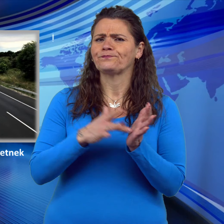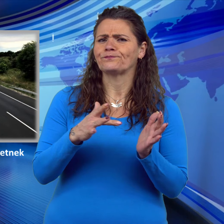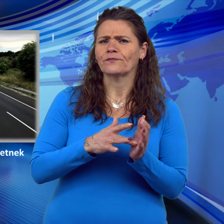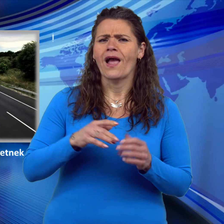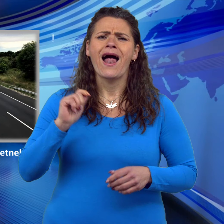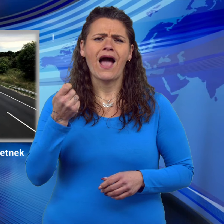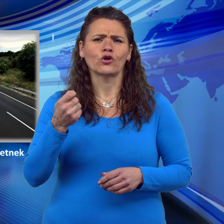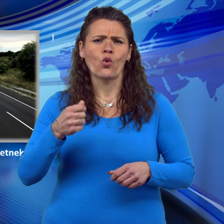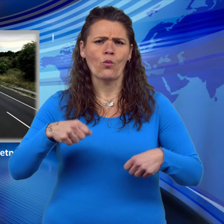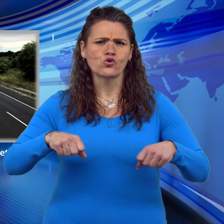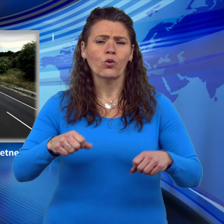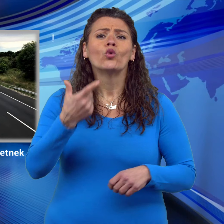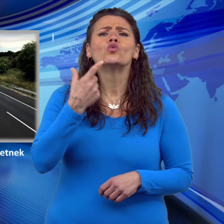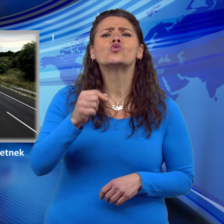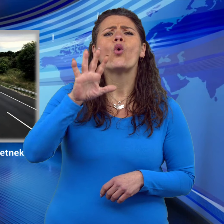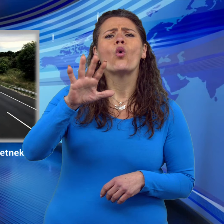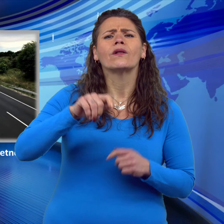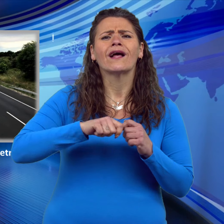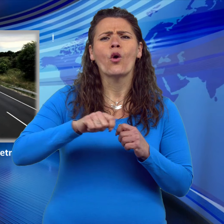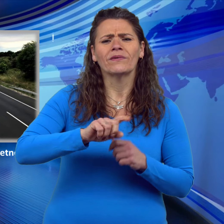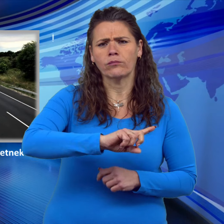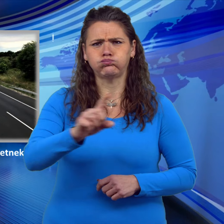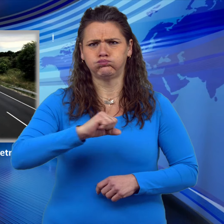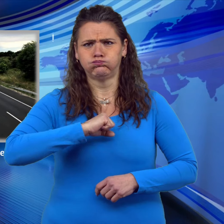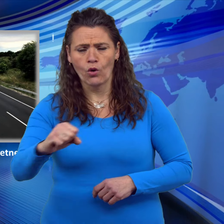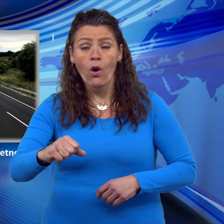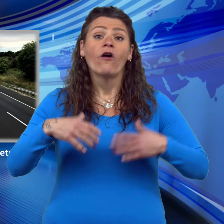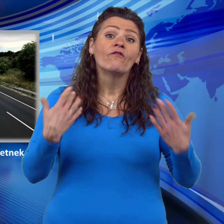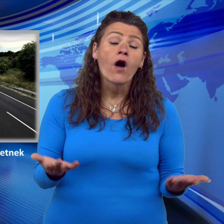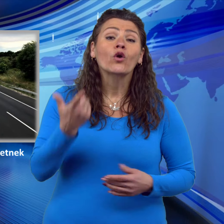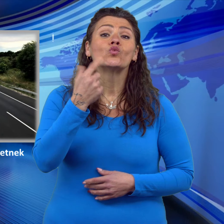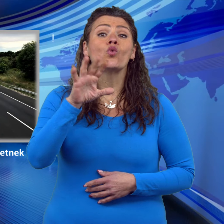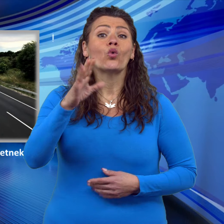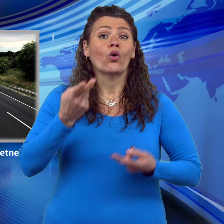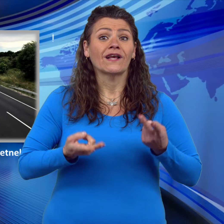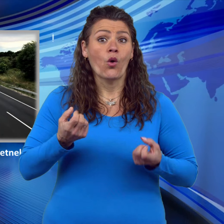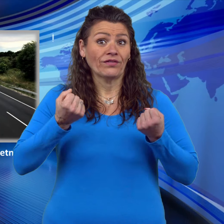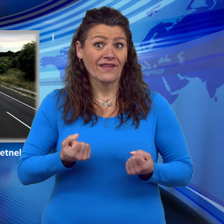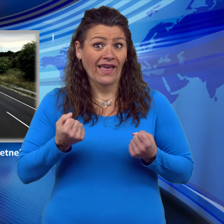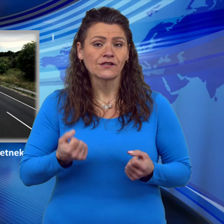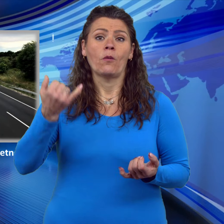Az olyan elektromos robogókra, amelyek 25 km/óránál nagyobb sebességre képesek, vagy 25 kilogrammnál nehezebb,